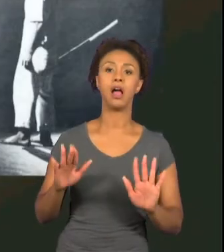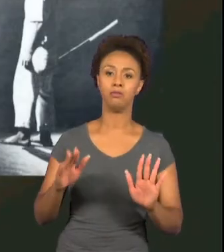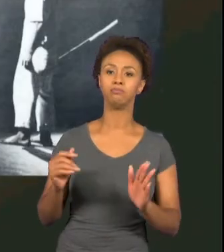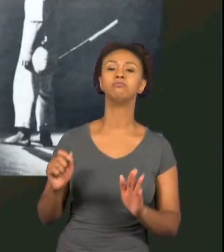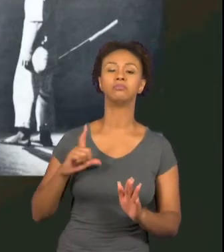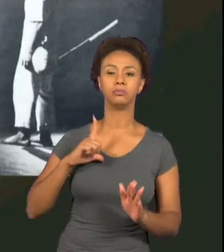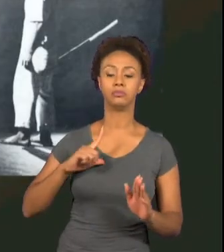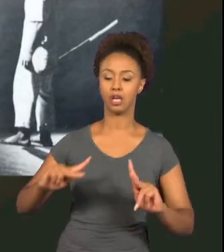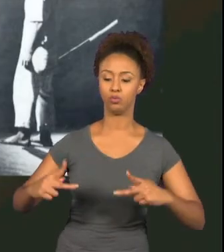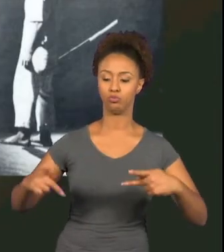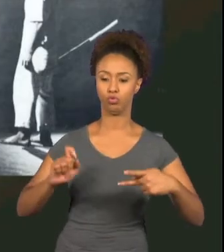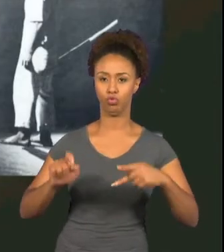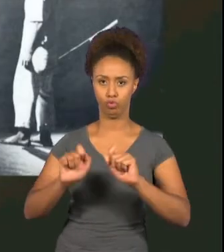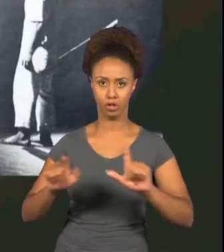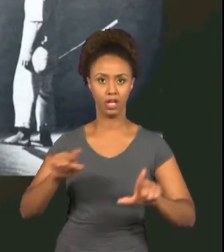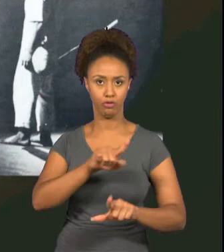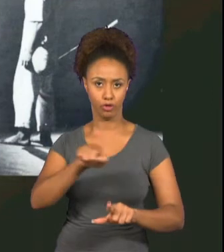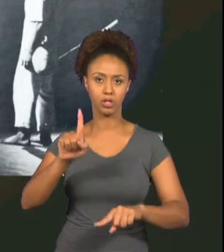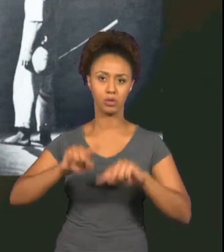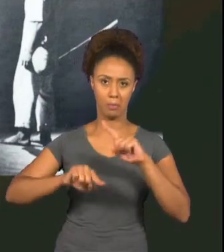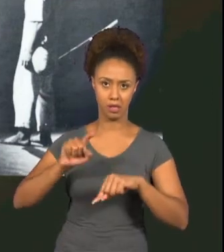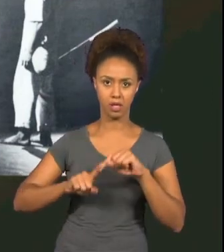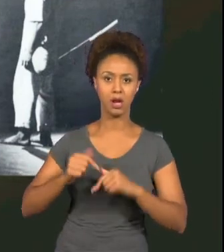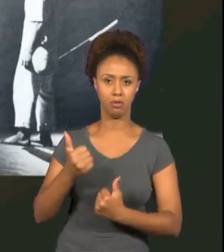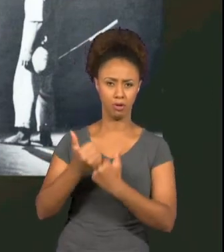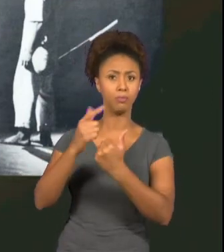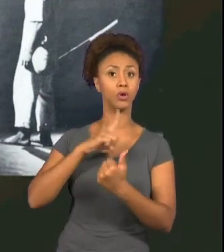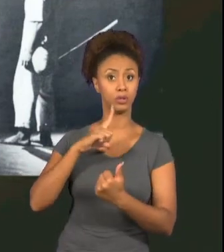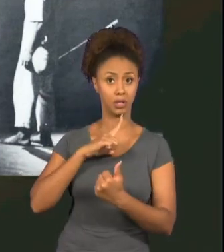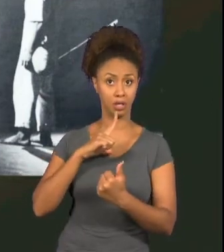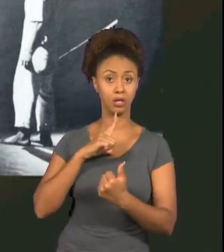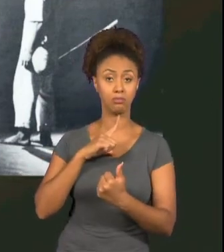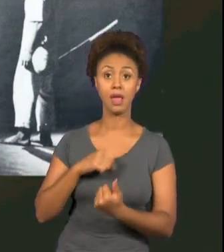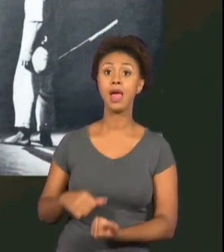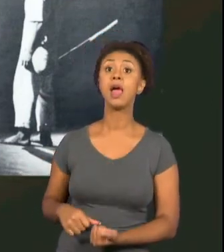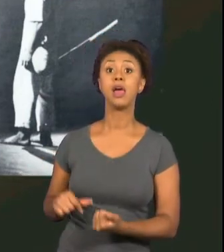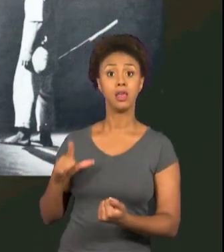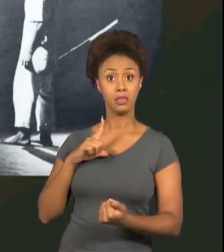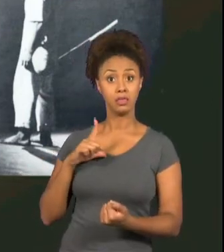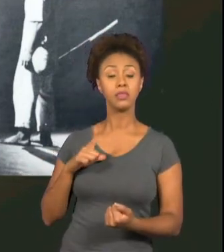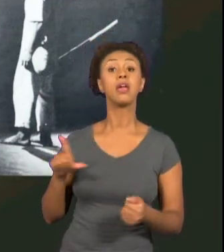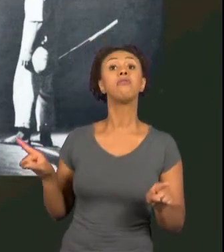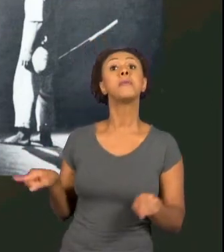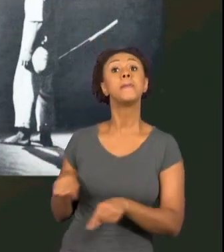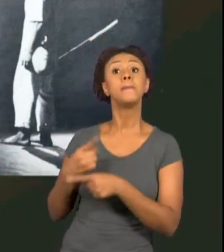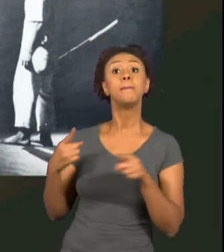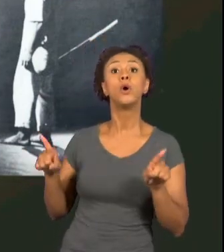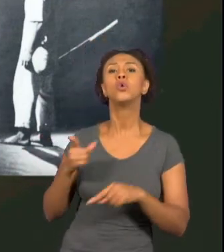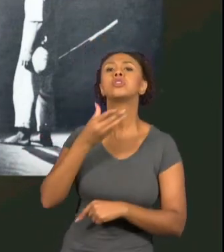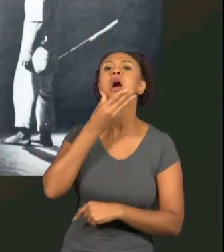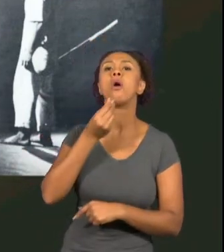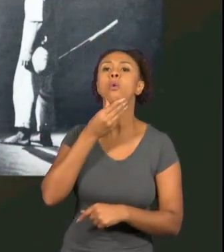ESTÁ DISPONÍVEL PARA VOCÊS, NO NOSSO MATERIAL, ELA FICOU MUITO CÉLEBRE, FOI MUSICADA PELO CHICO BUARQUE, VOCÊS ENCONTRAM COM O TÍTULO "FUNERAL DE